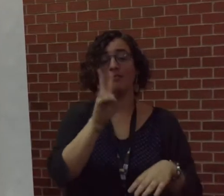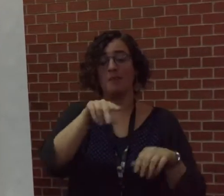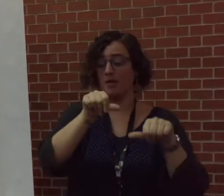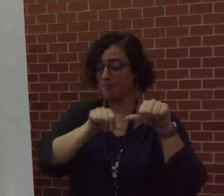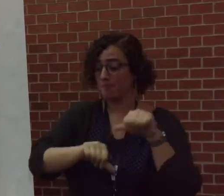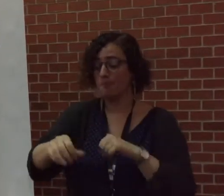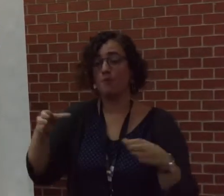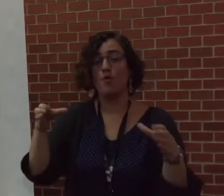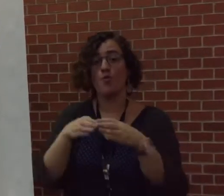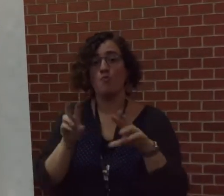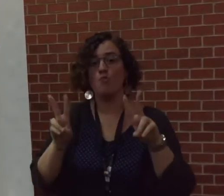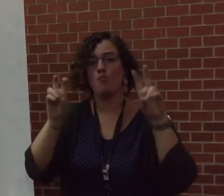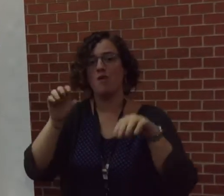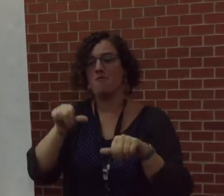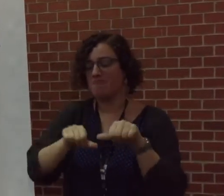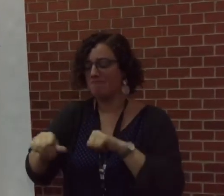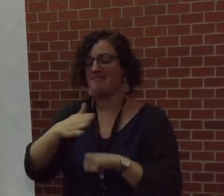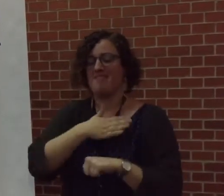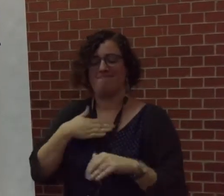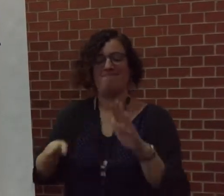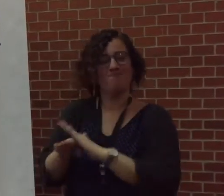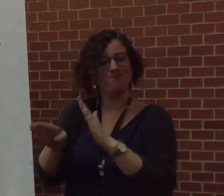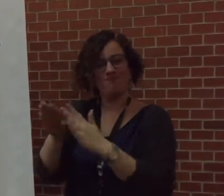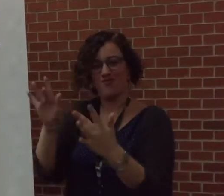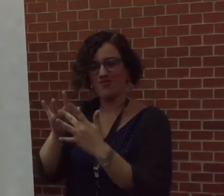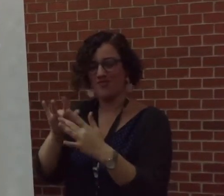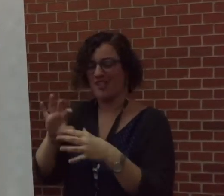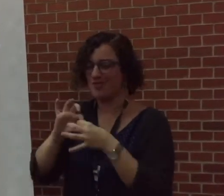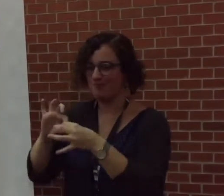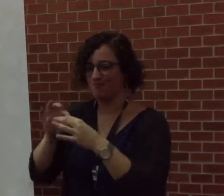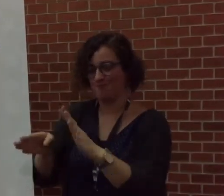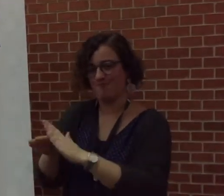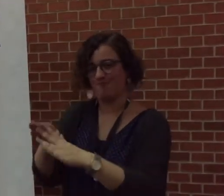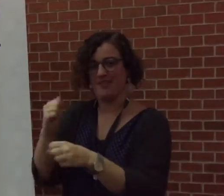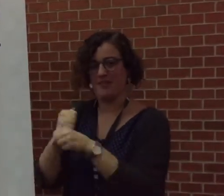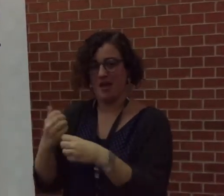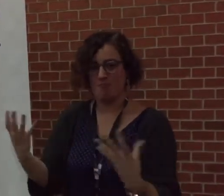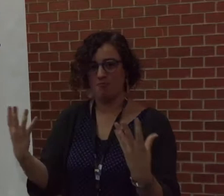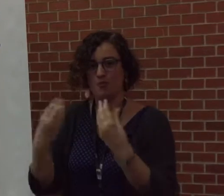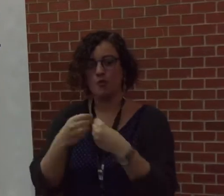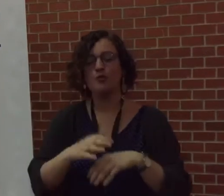y felicitar a la nueva Comisión Permanente, así como esperamos que sigamos trabajando conjuntamente.